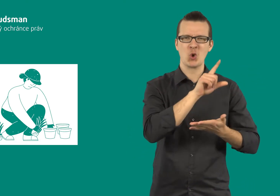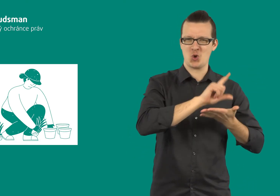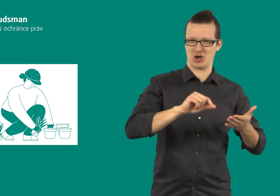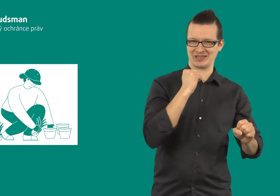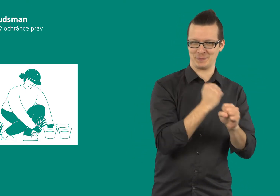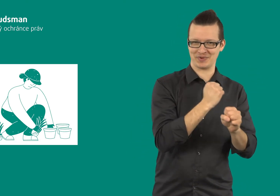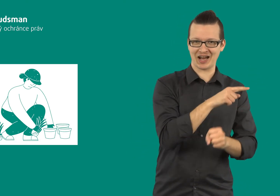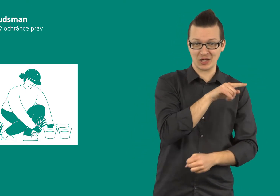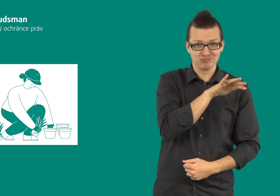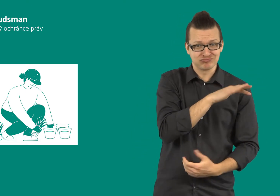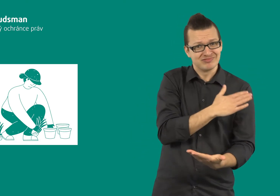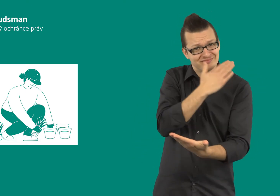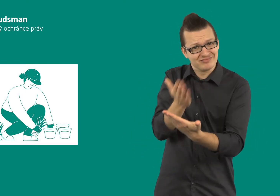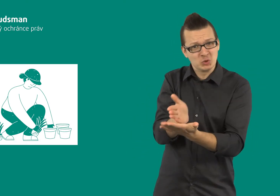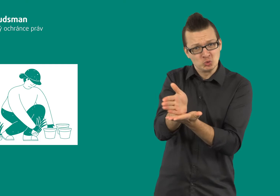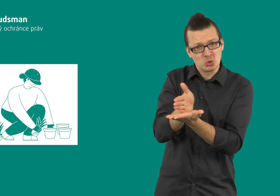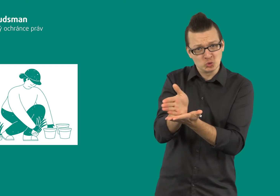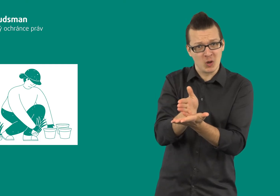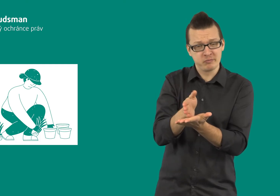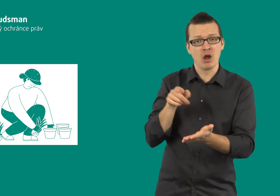Služby Úřadu práce hodnotí negativně.